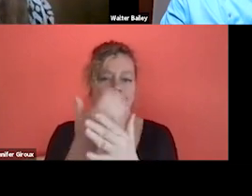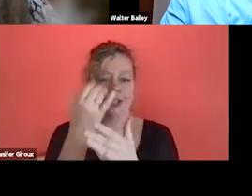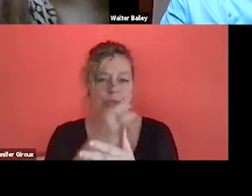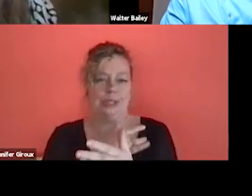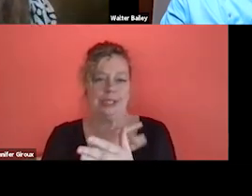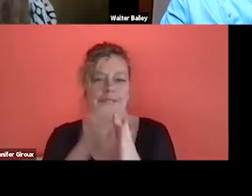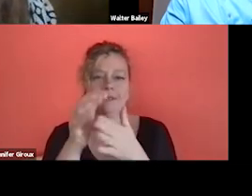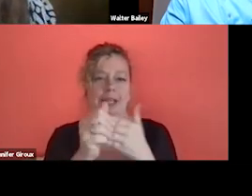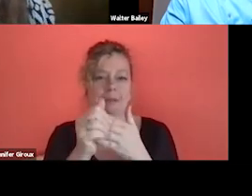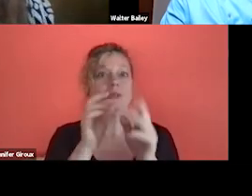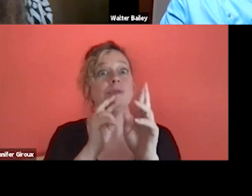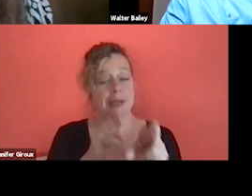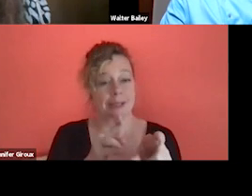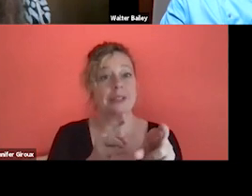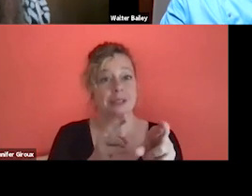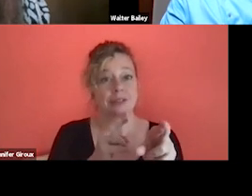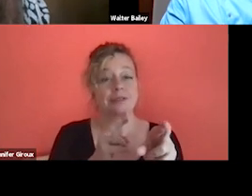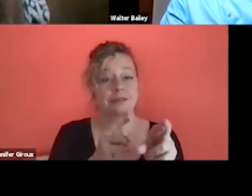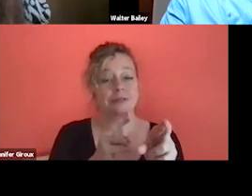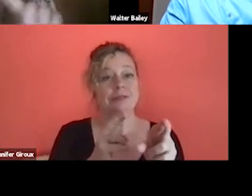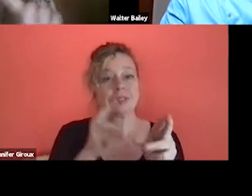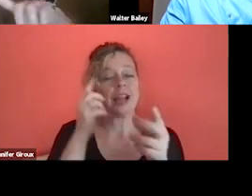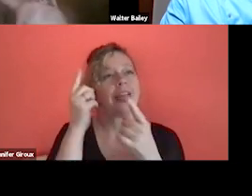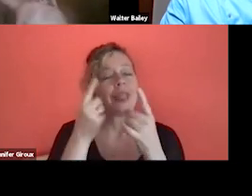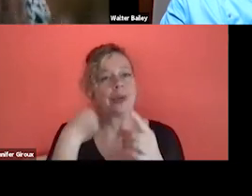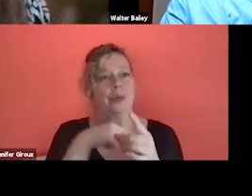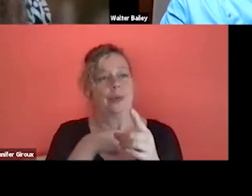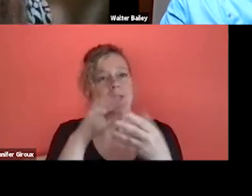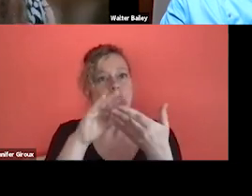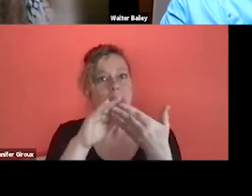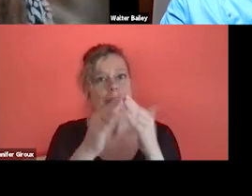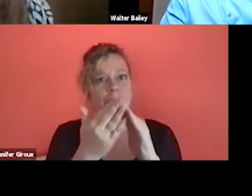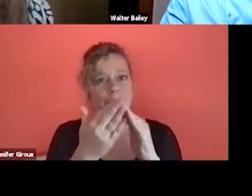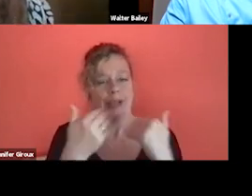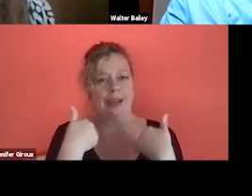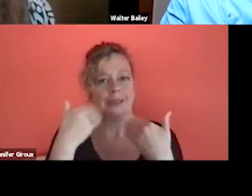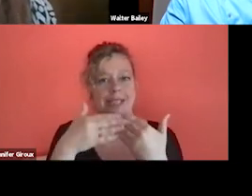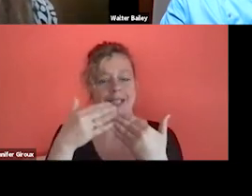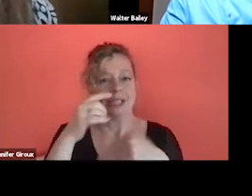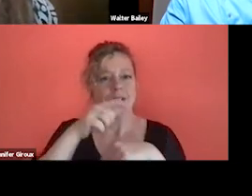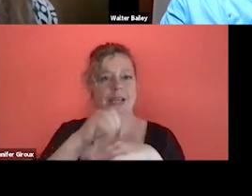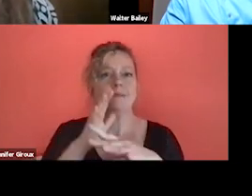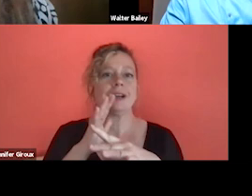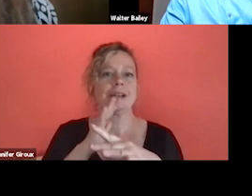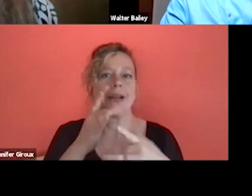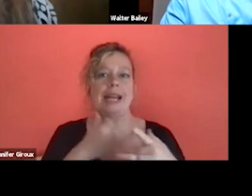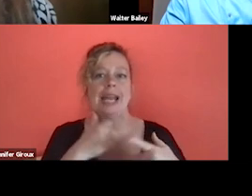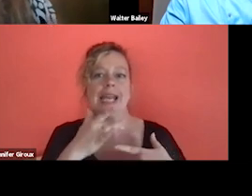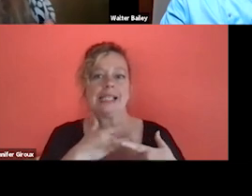y capacidad de respuesta. Creo que a nosotros, como comunidad, nos resulta más fácil hablar sobre la ansiedad y otras enfermedades mentales.